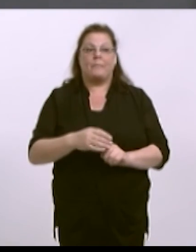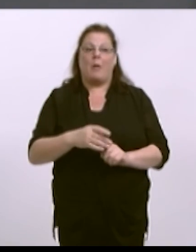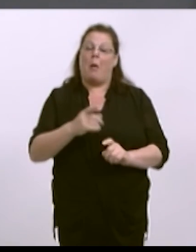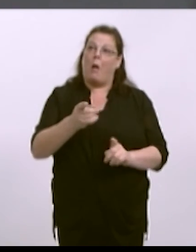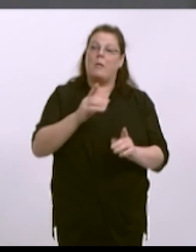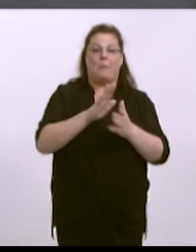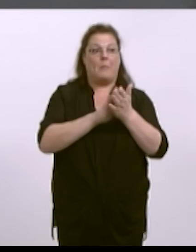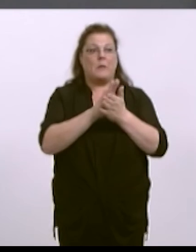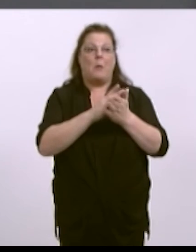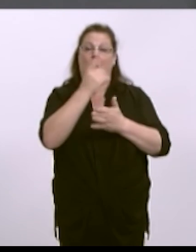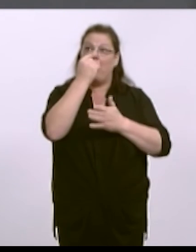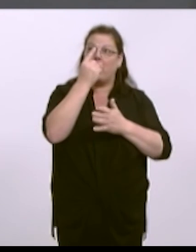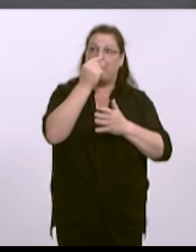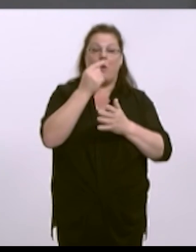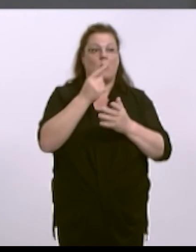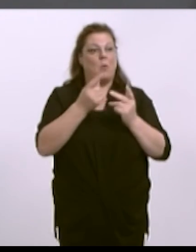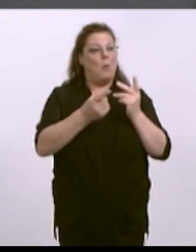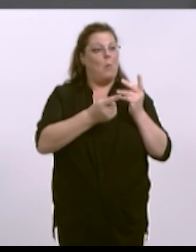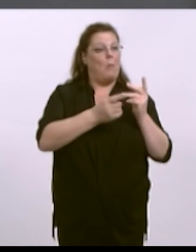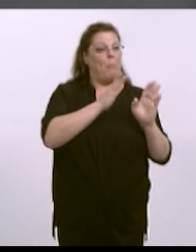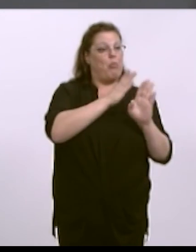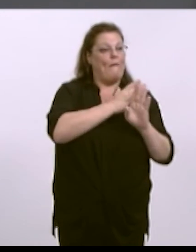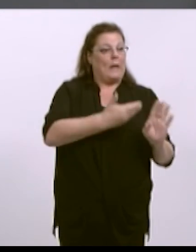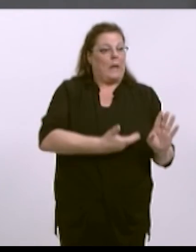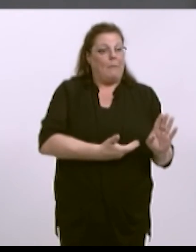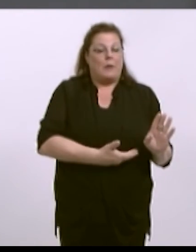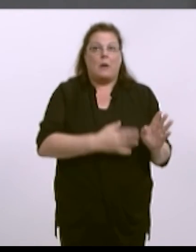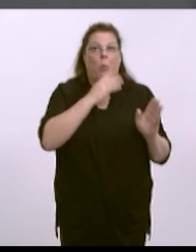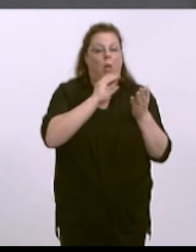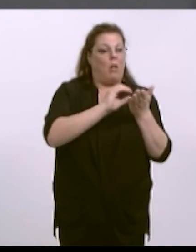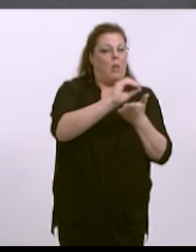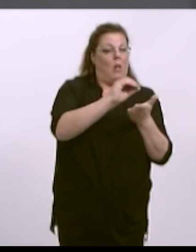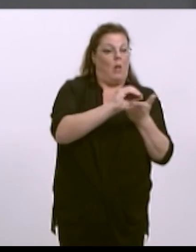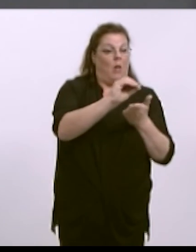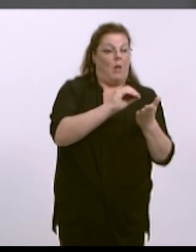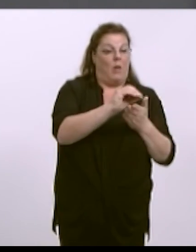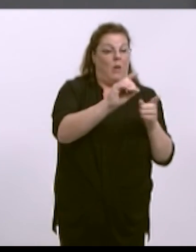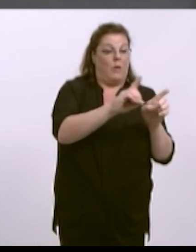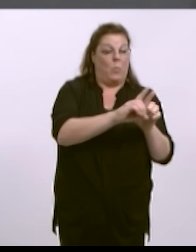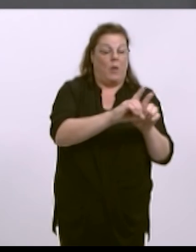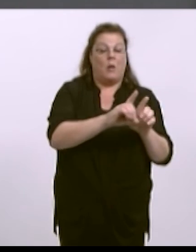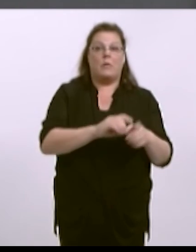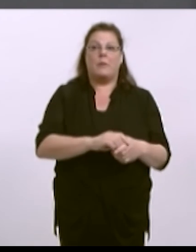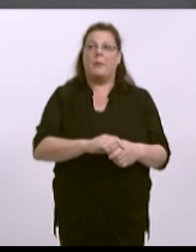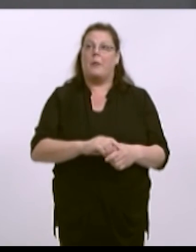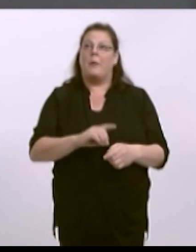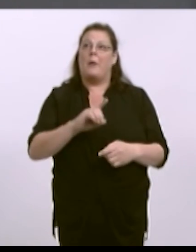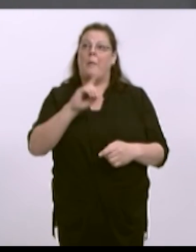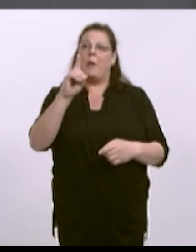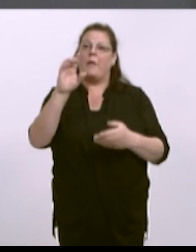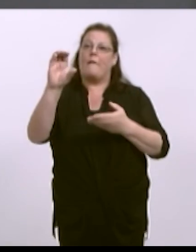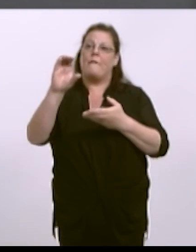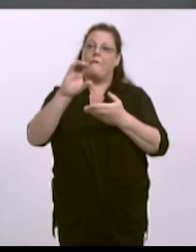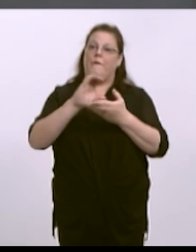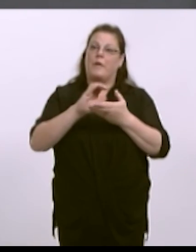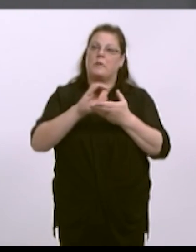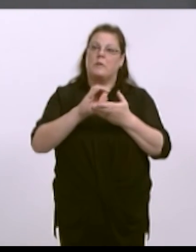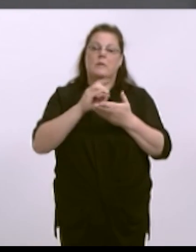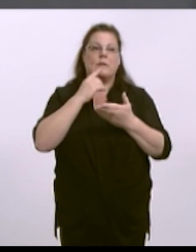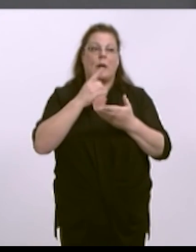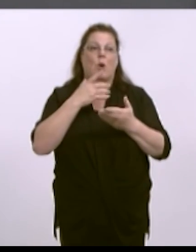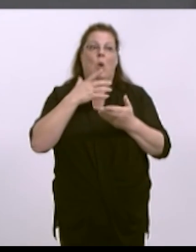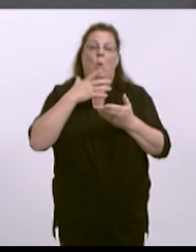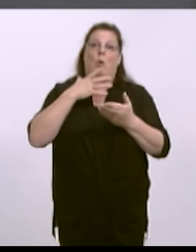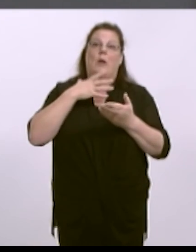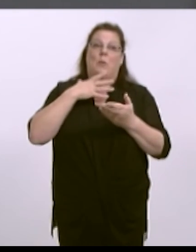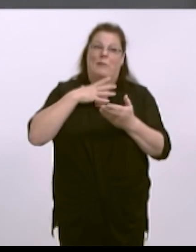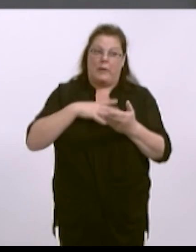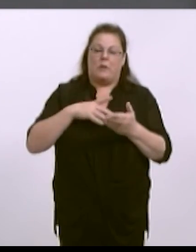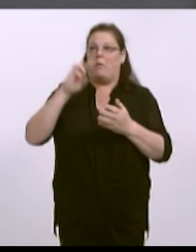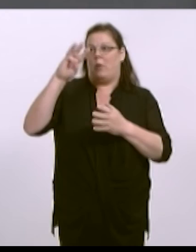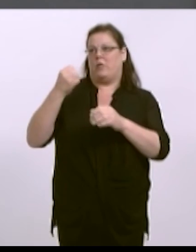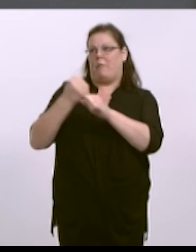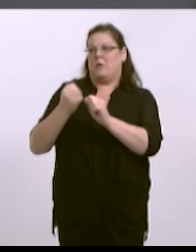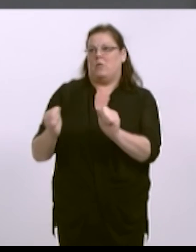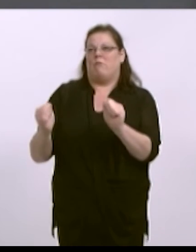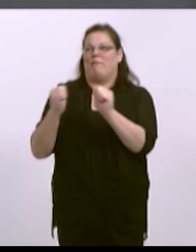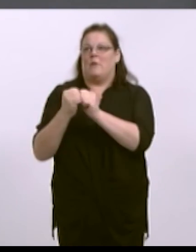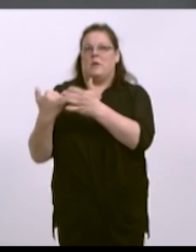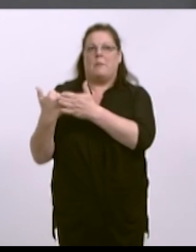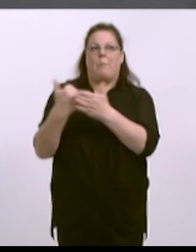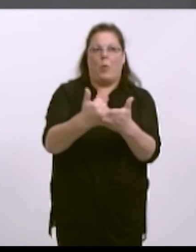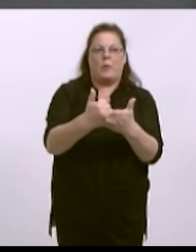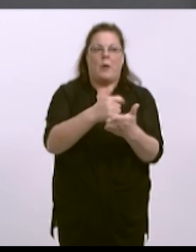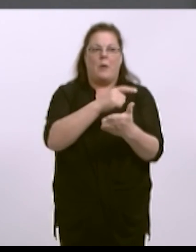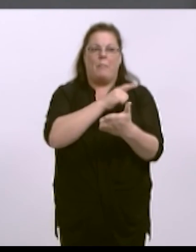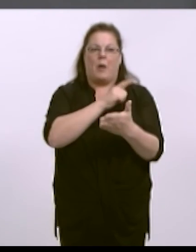Gan ein bod niín sÙn am filiynau o fuddsoddiad posib i sir G‚r, a allwn ni ddisgwyl ei